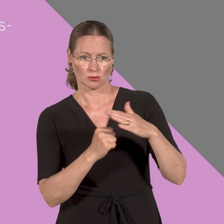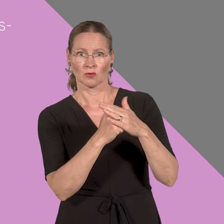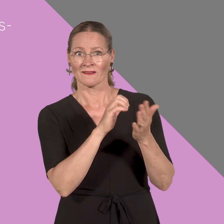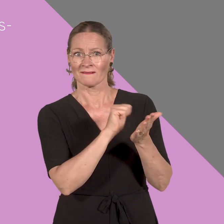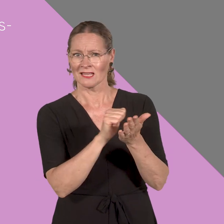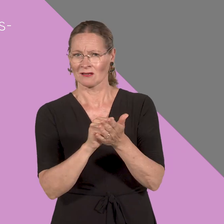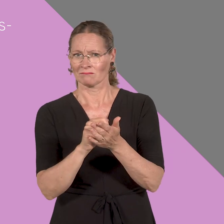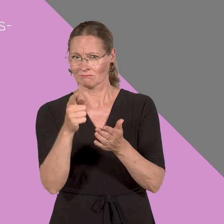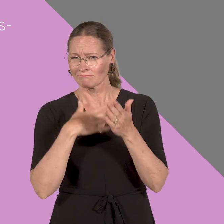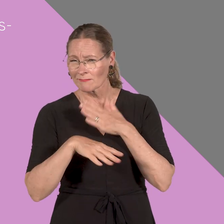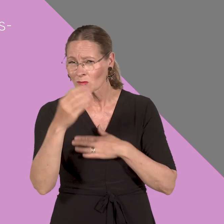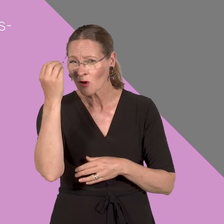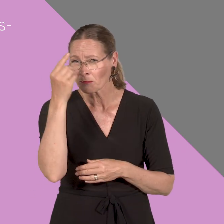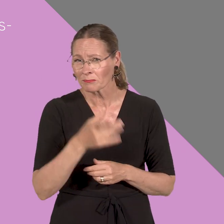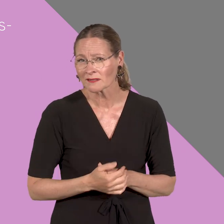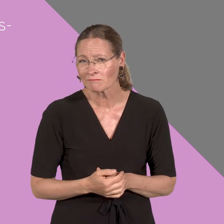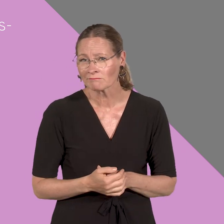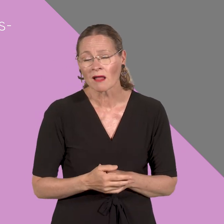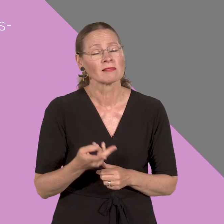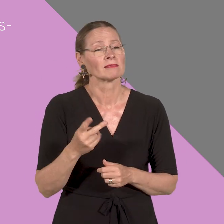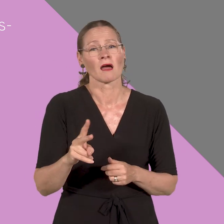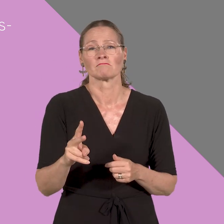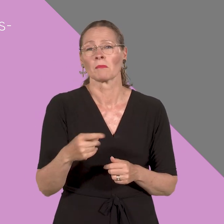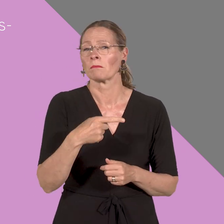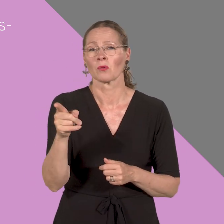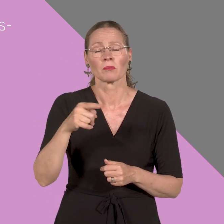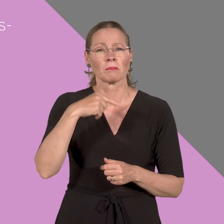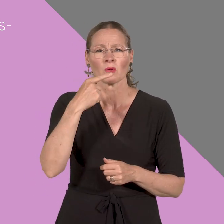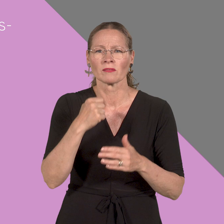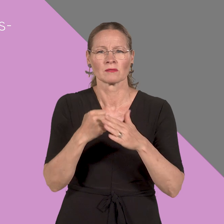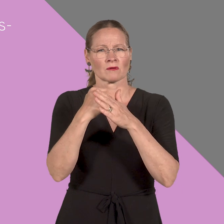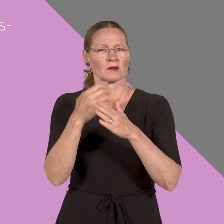Haluaisitko oppia tukiviittomia tai perehtyä muihin puhetta tukeviin -